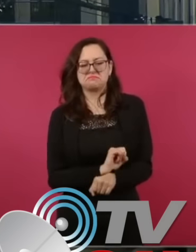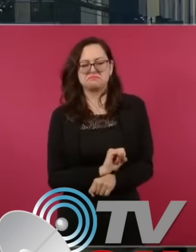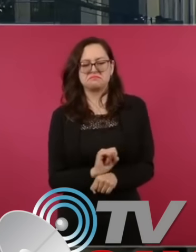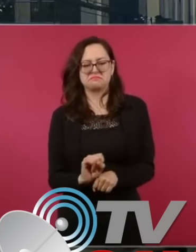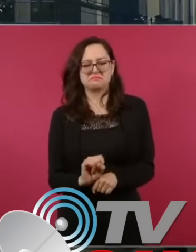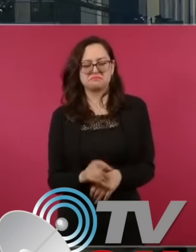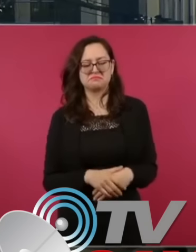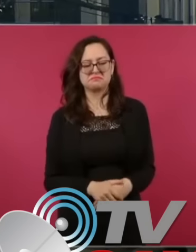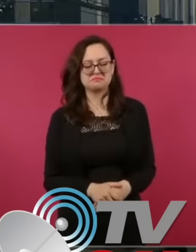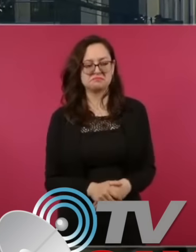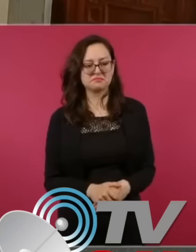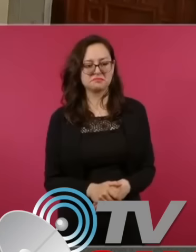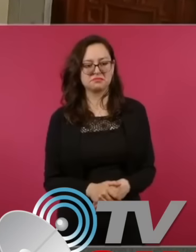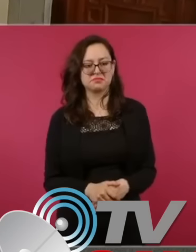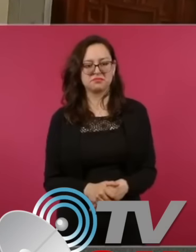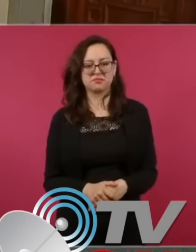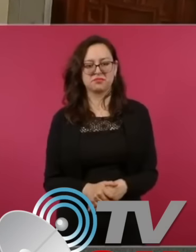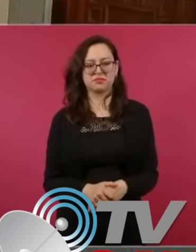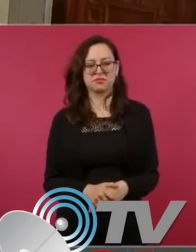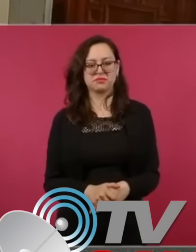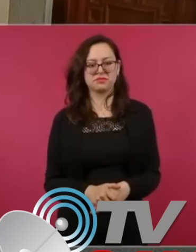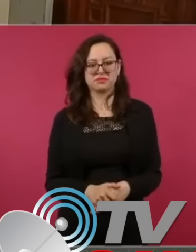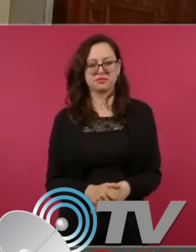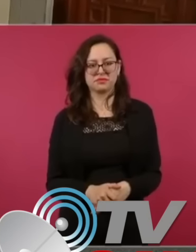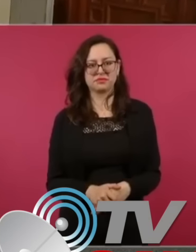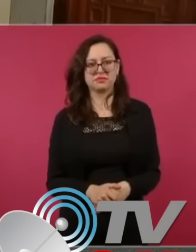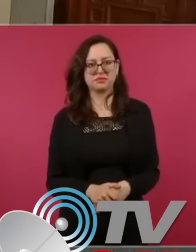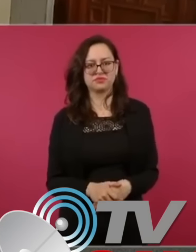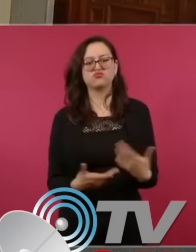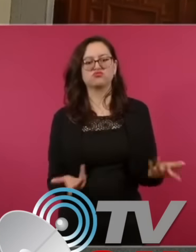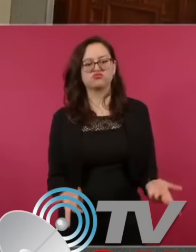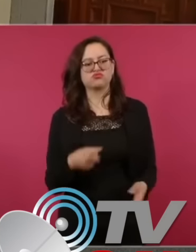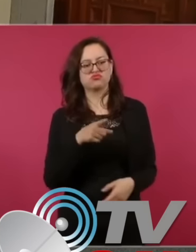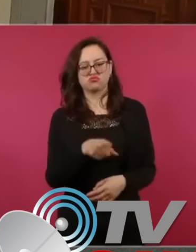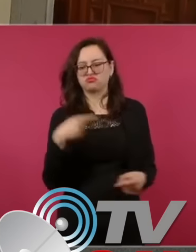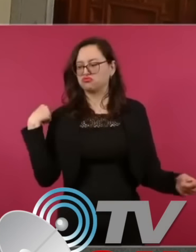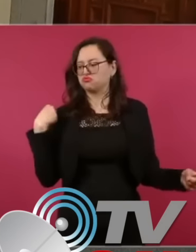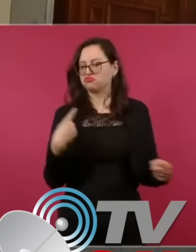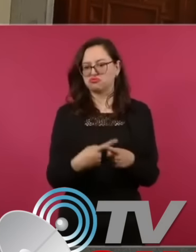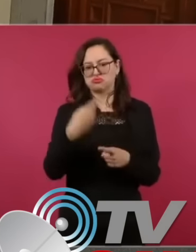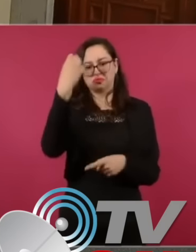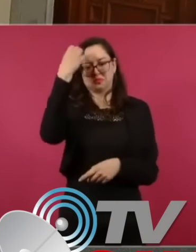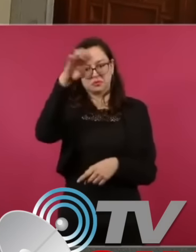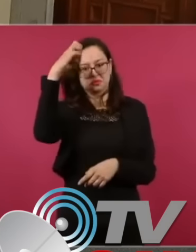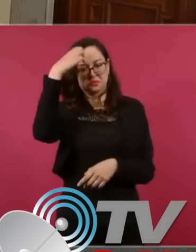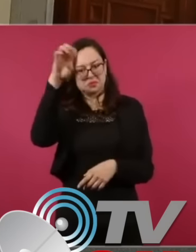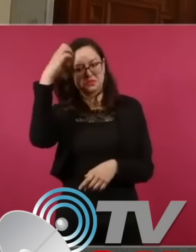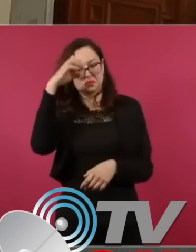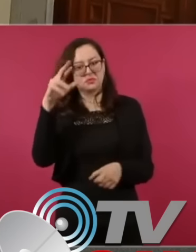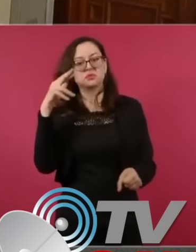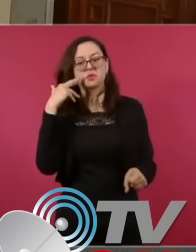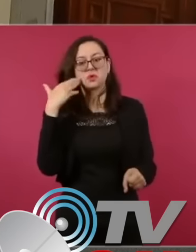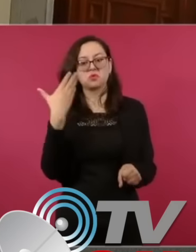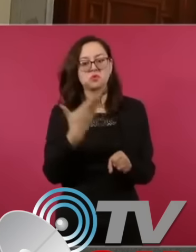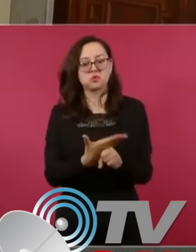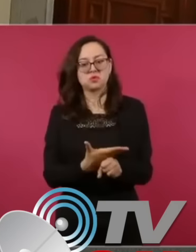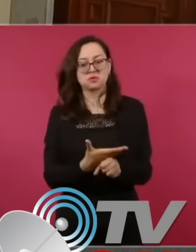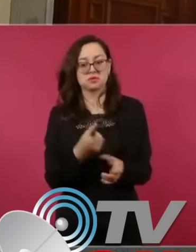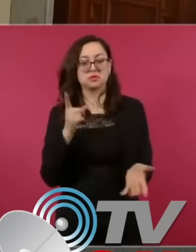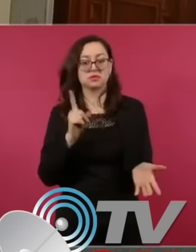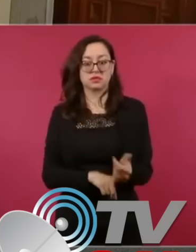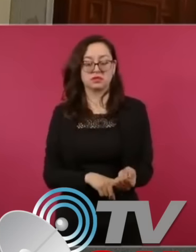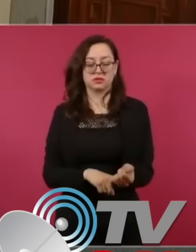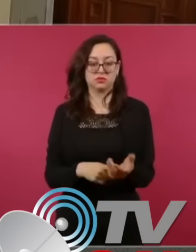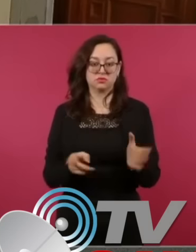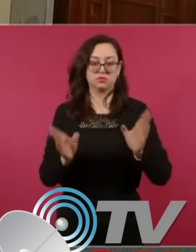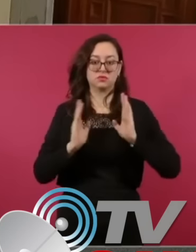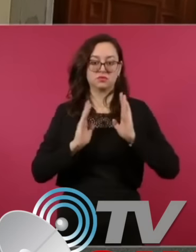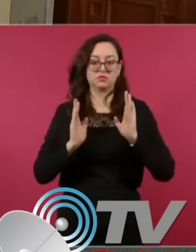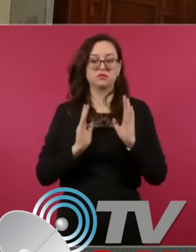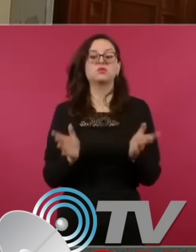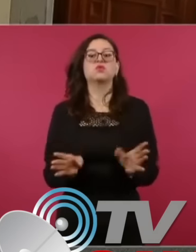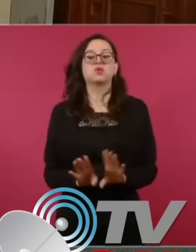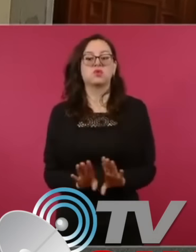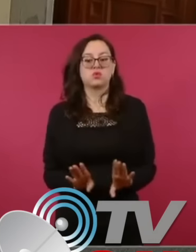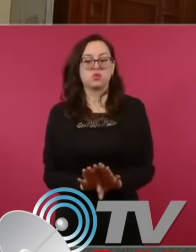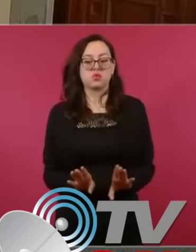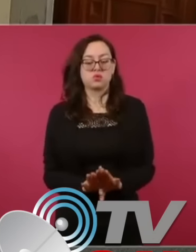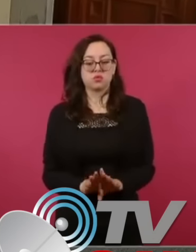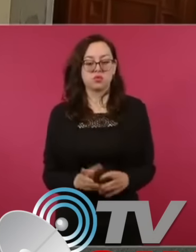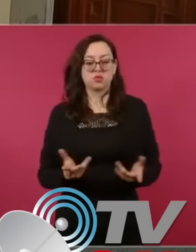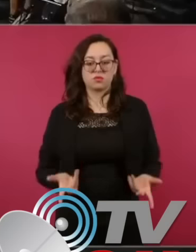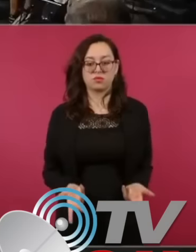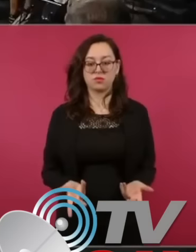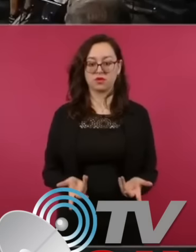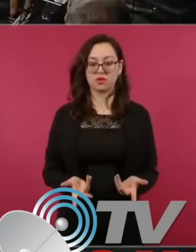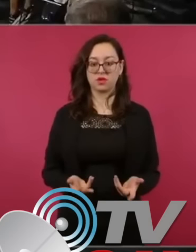responsabilidad eh tuvo y sobre todo en la Fuerza Aérea Mexicana y en qué condiciones se encuentra